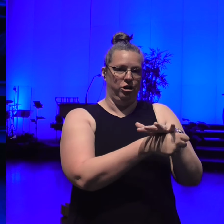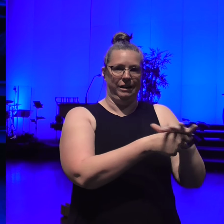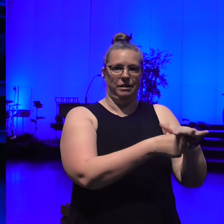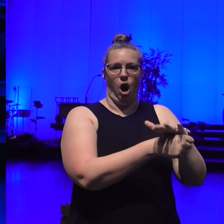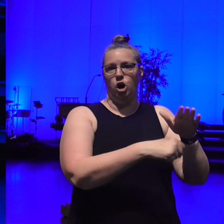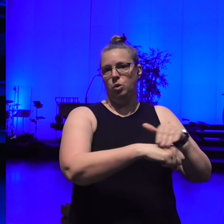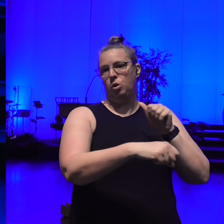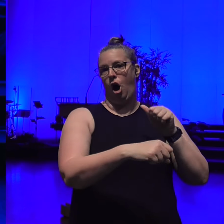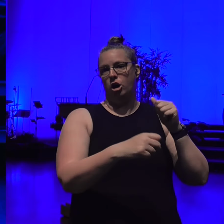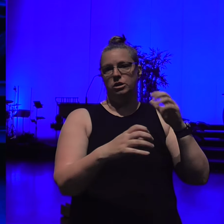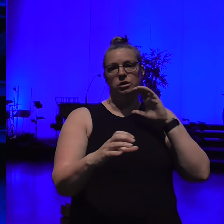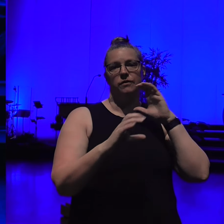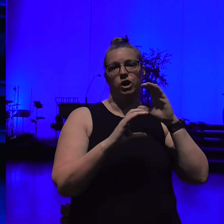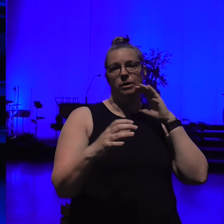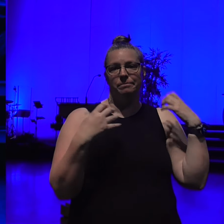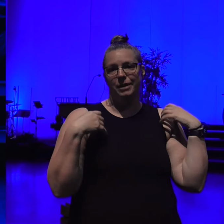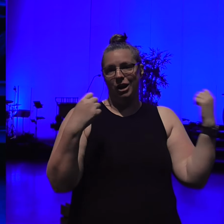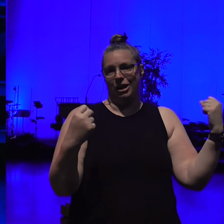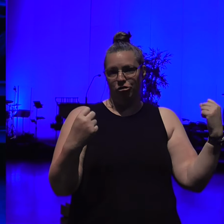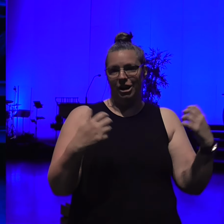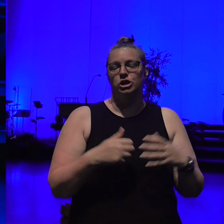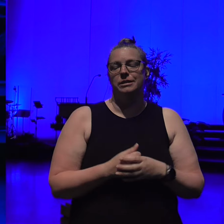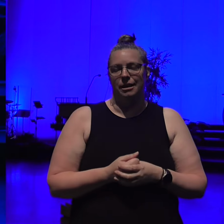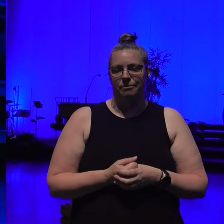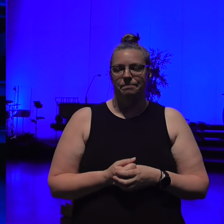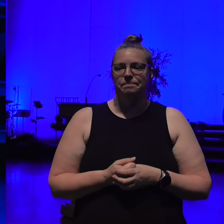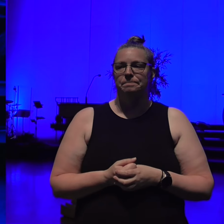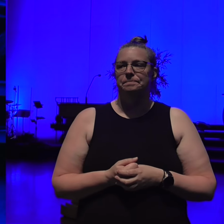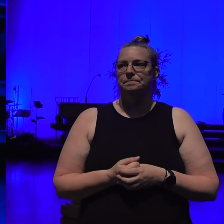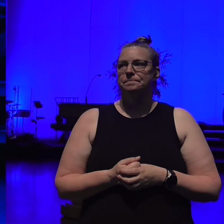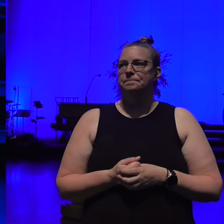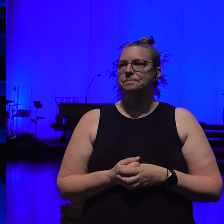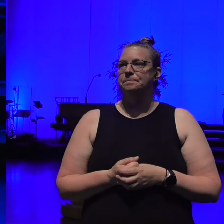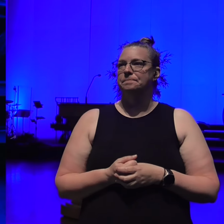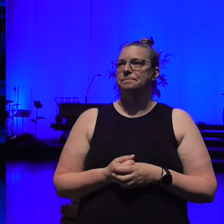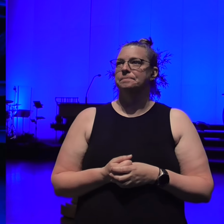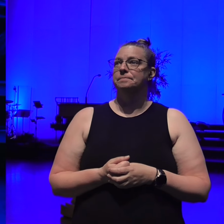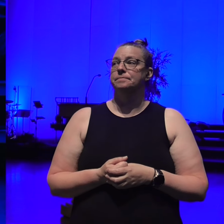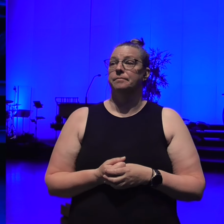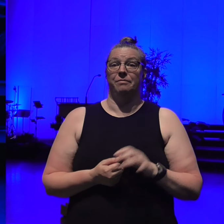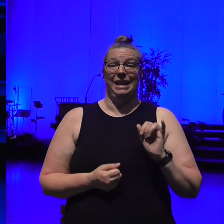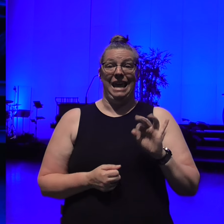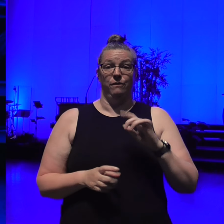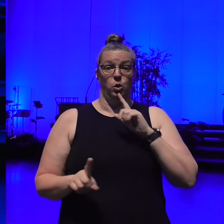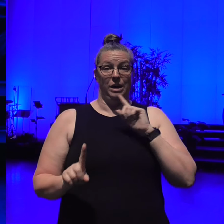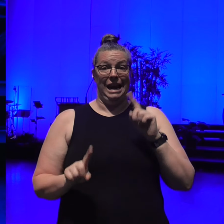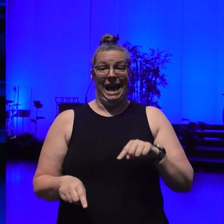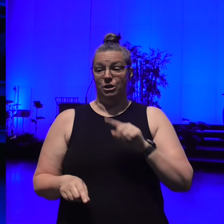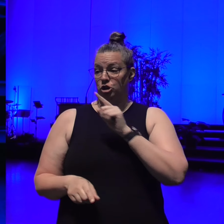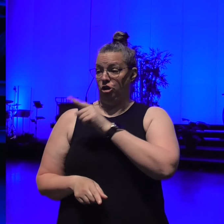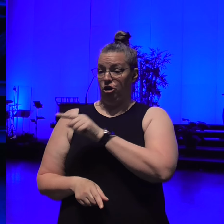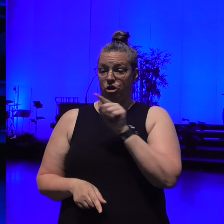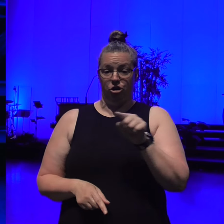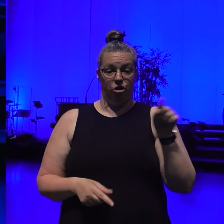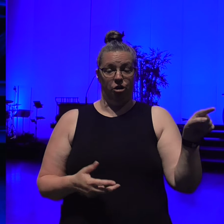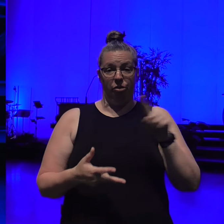poder amar mejor y ser amado mejor? Si puede responder a estas tres preguntas,